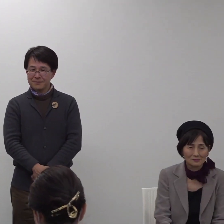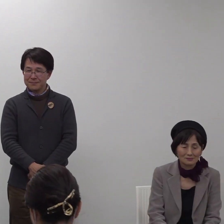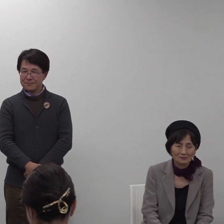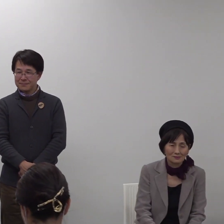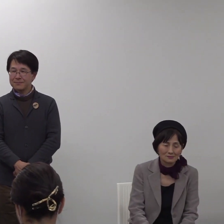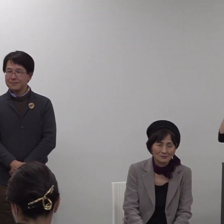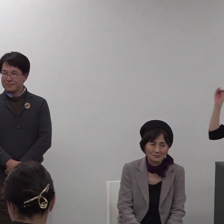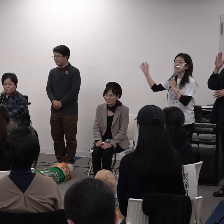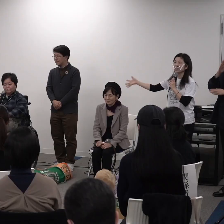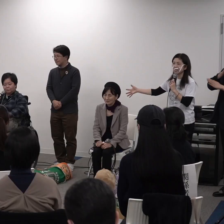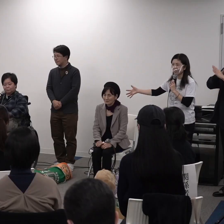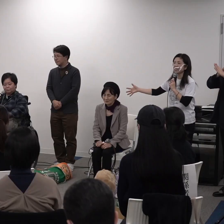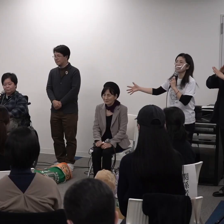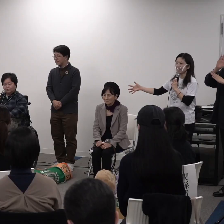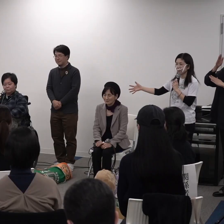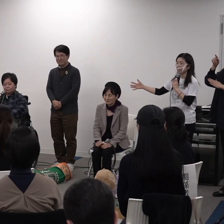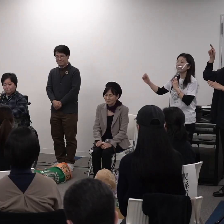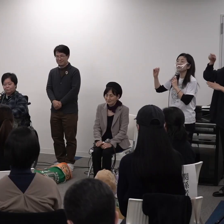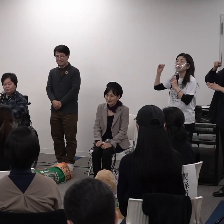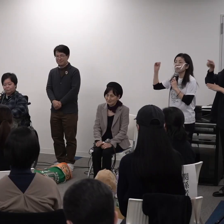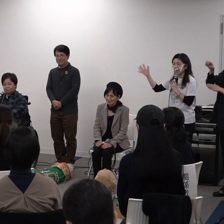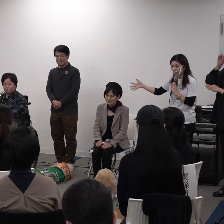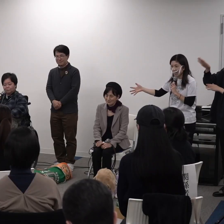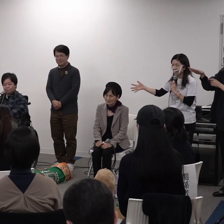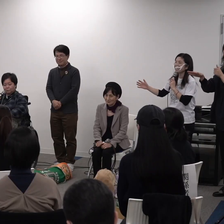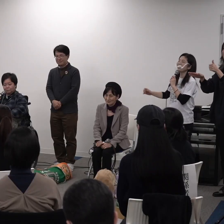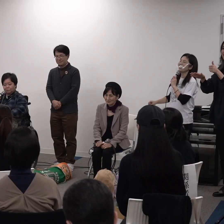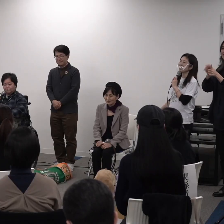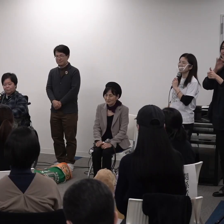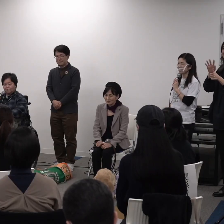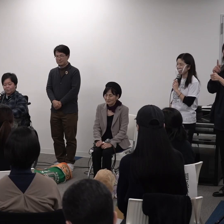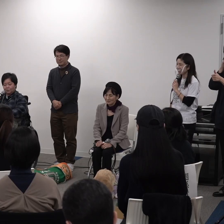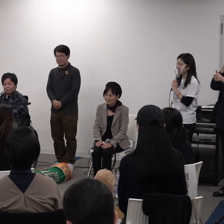人にはかけないでくださいって言ってないですよ、人にはかけていただきたいので